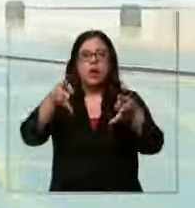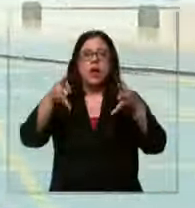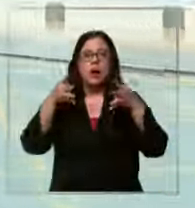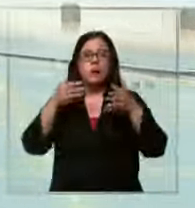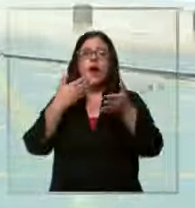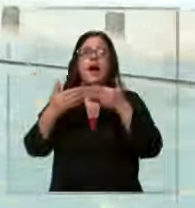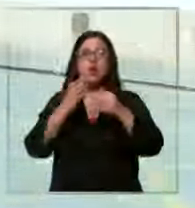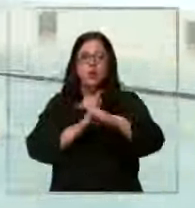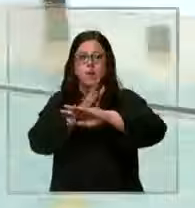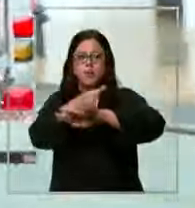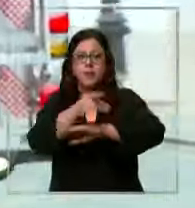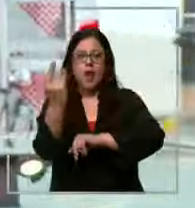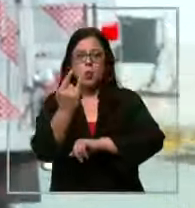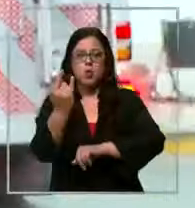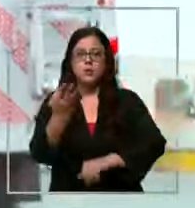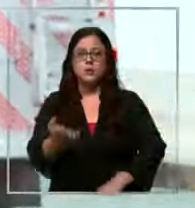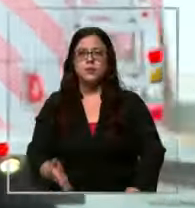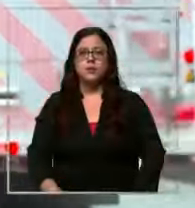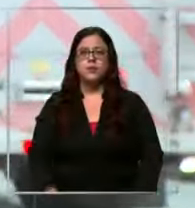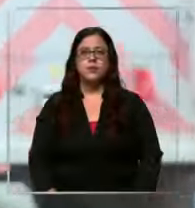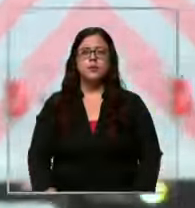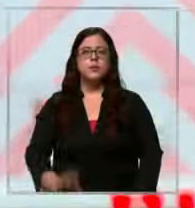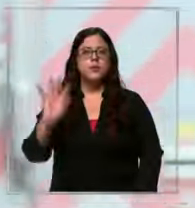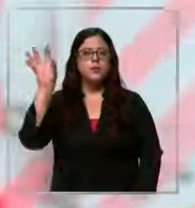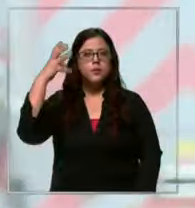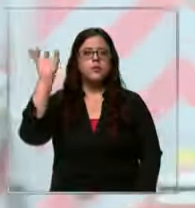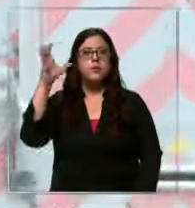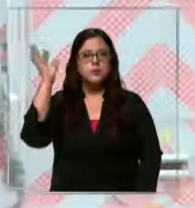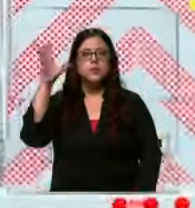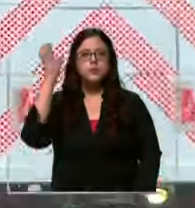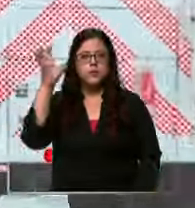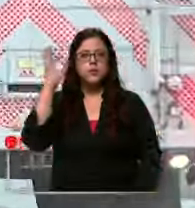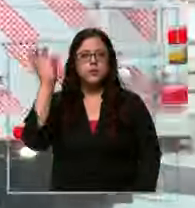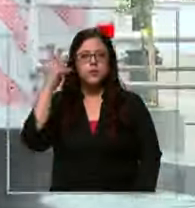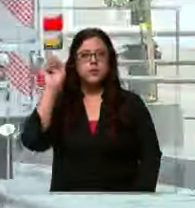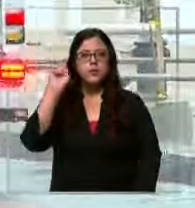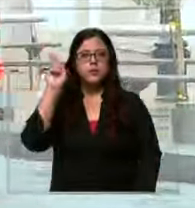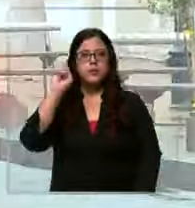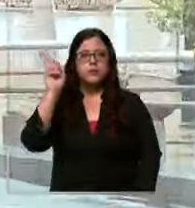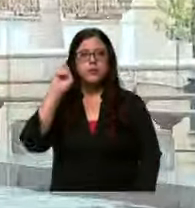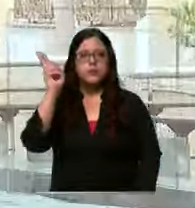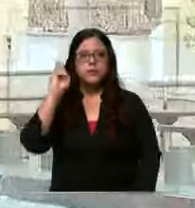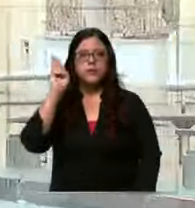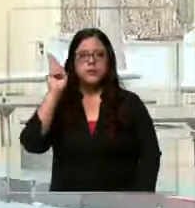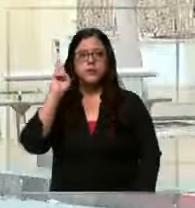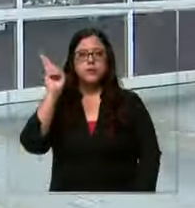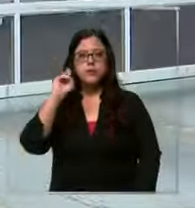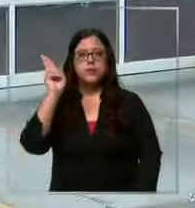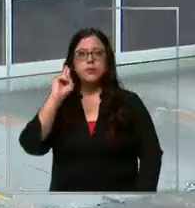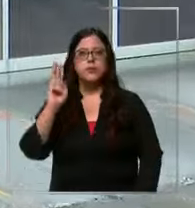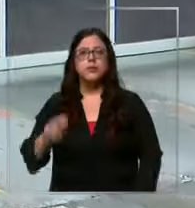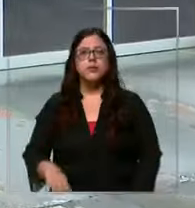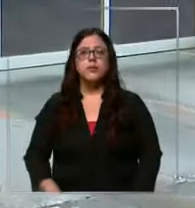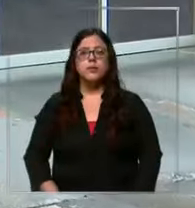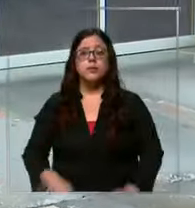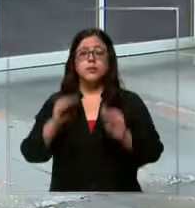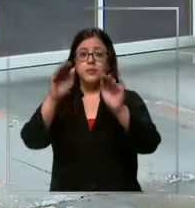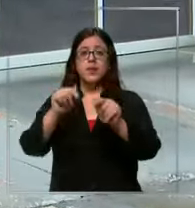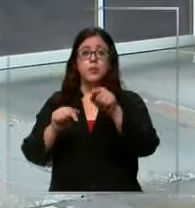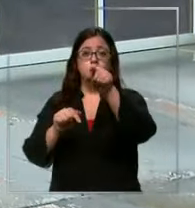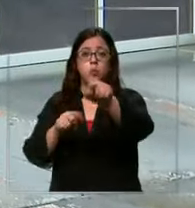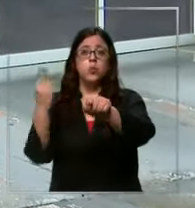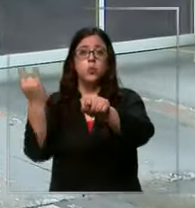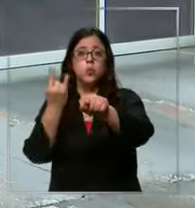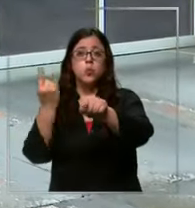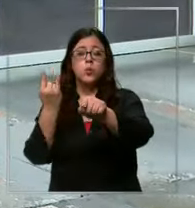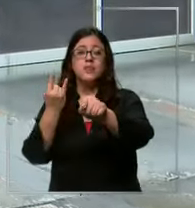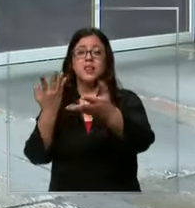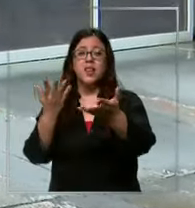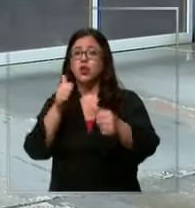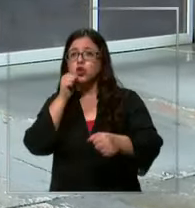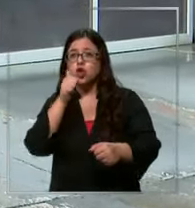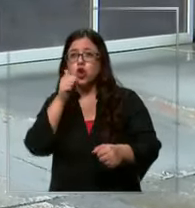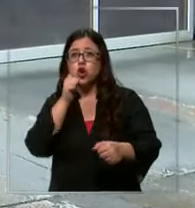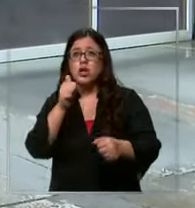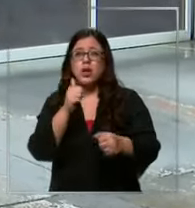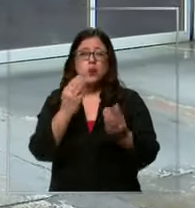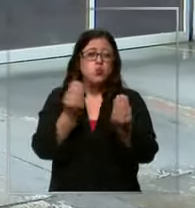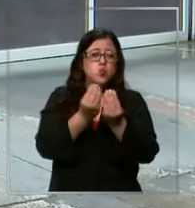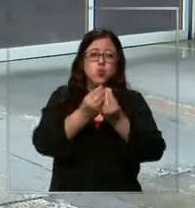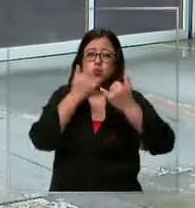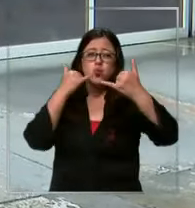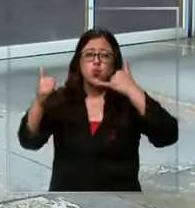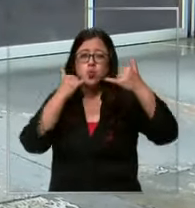emergencia así como esta emergencia reciben todos los días cientos de llamados no solamente avisando